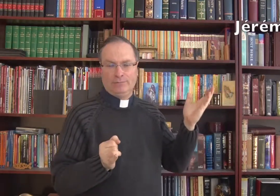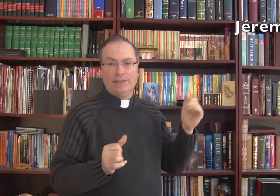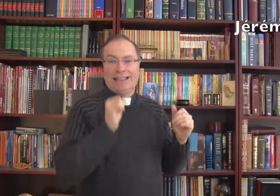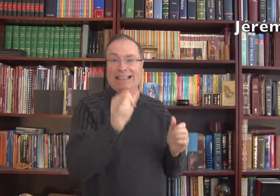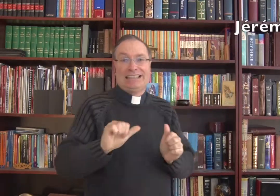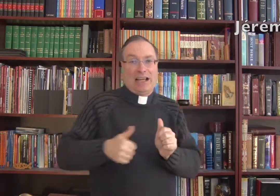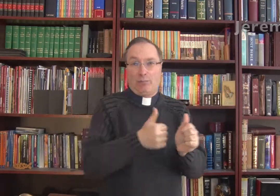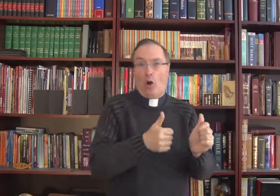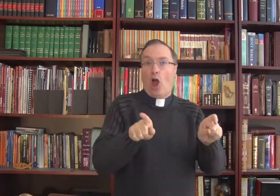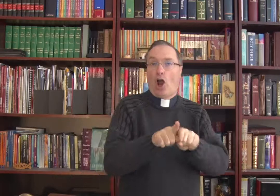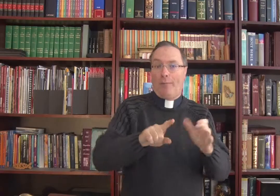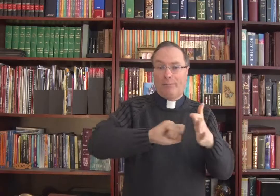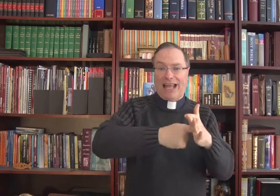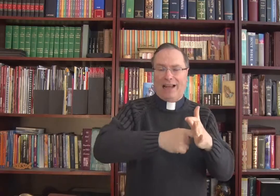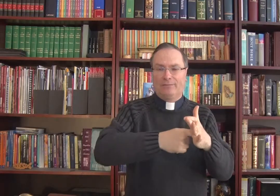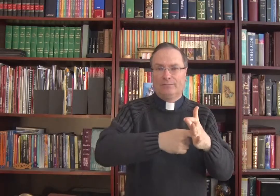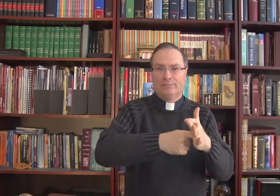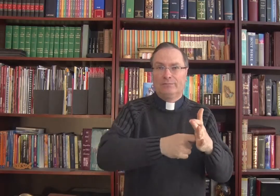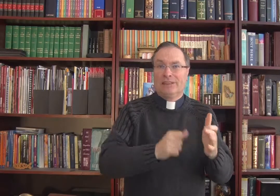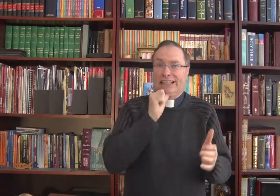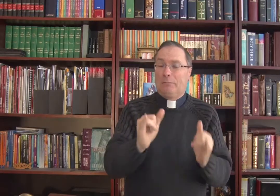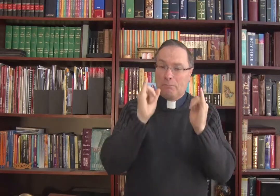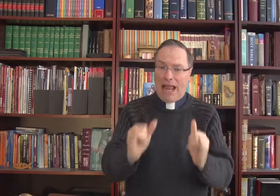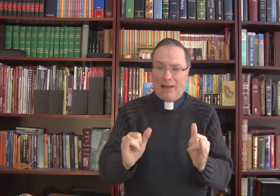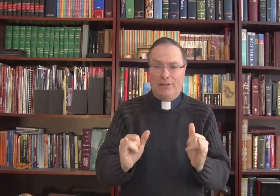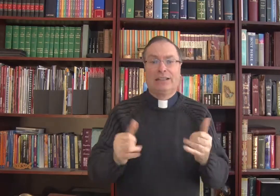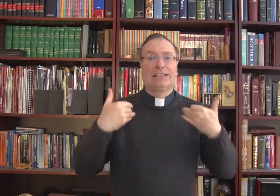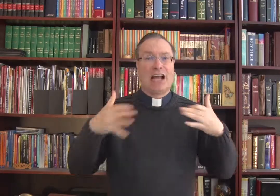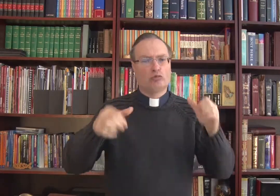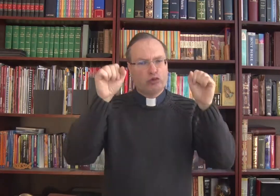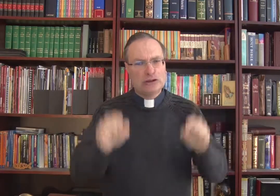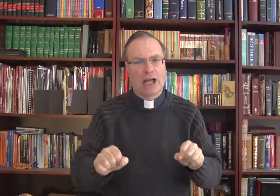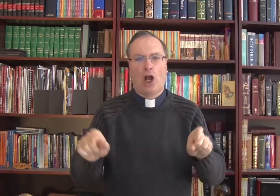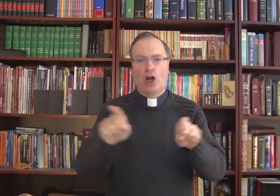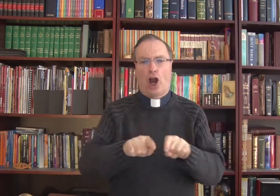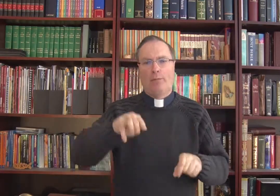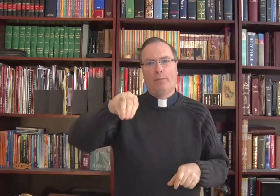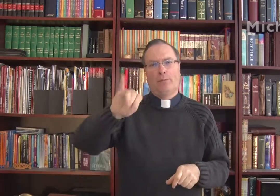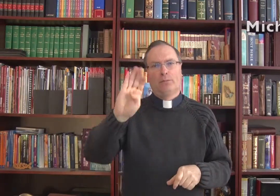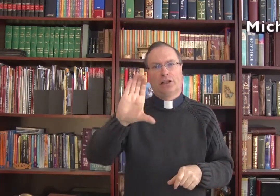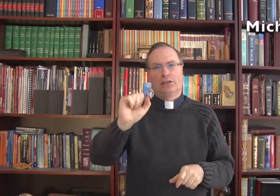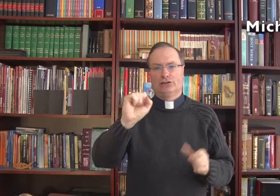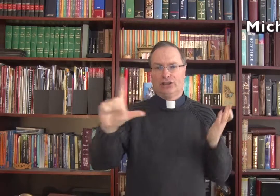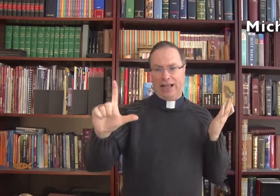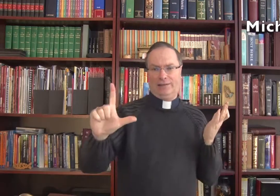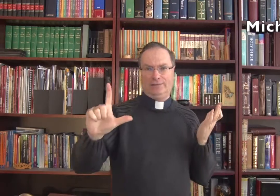ni les apôtres comme Pierre, ni même les anges puissants comme Michel.